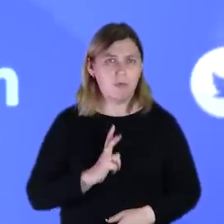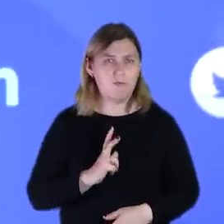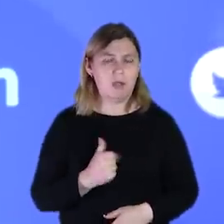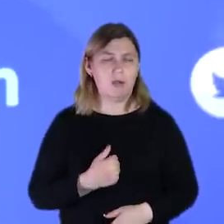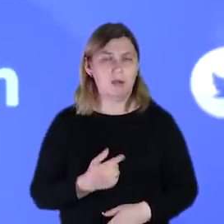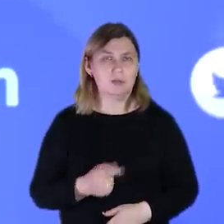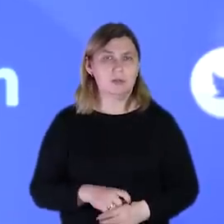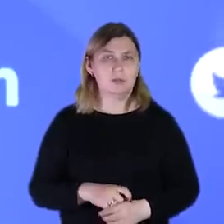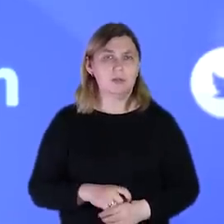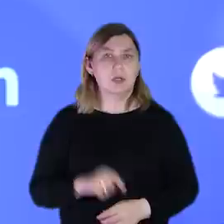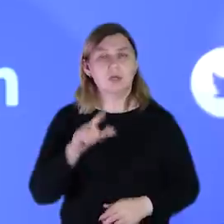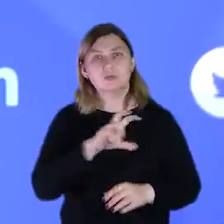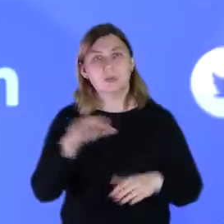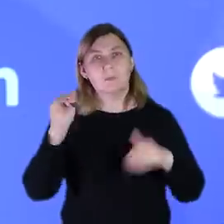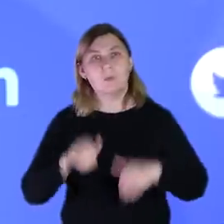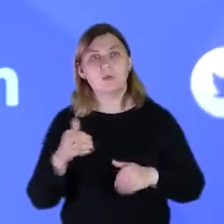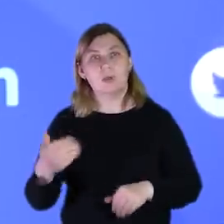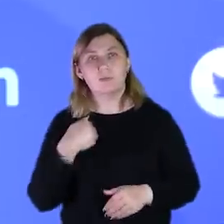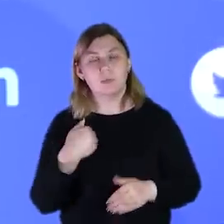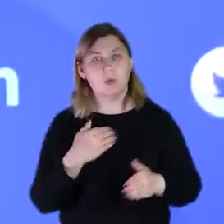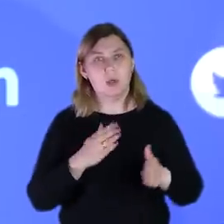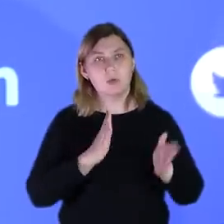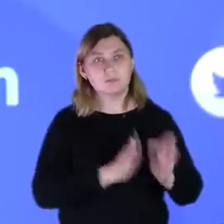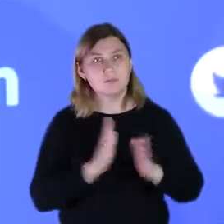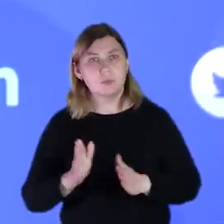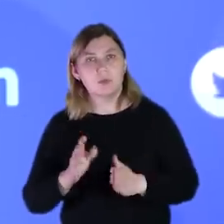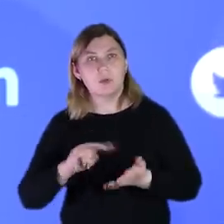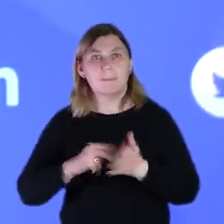Więc czy można było ułożyć inne scenariusze?